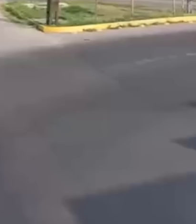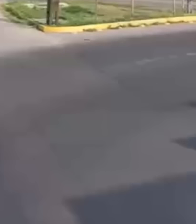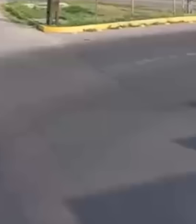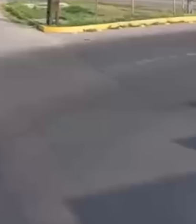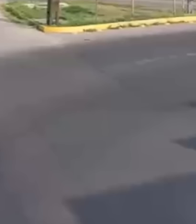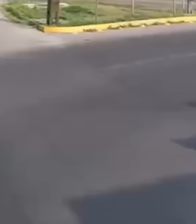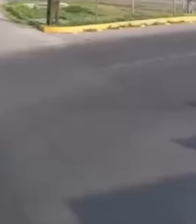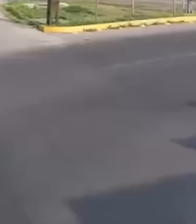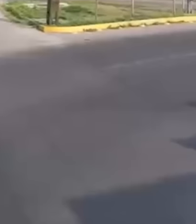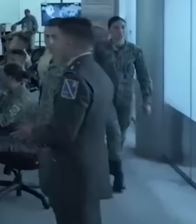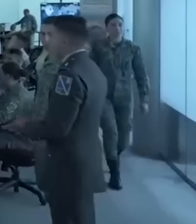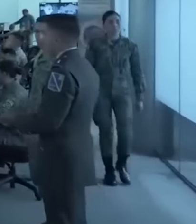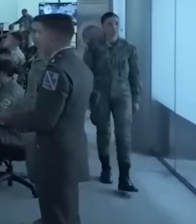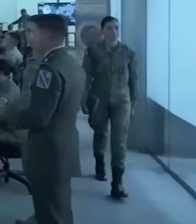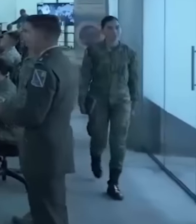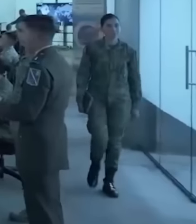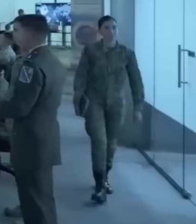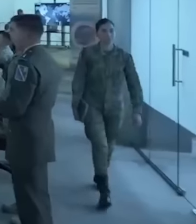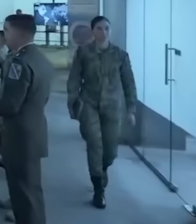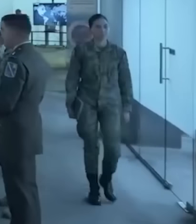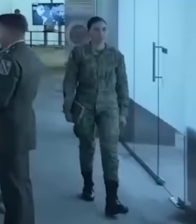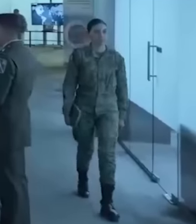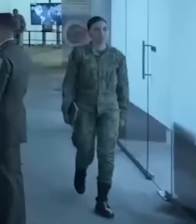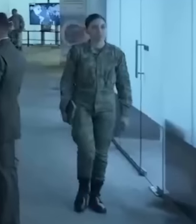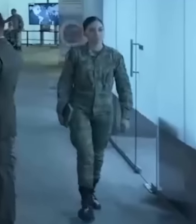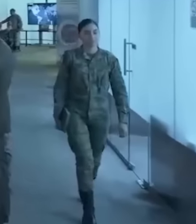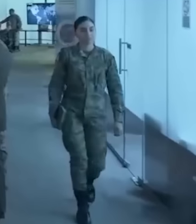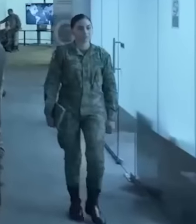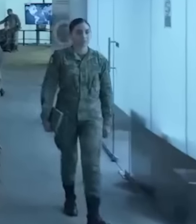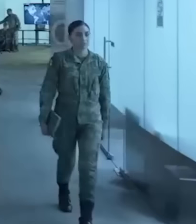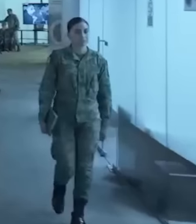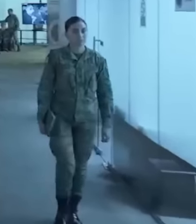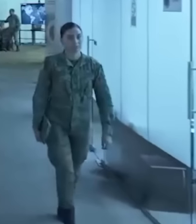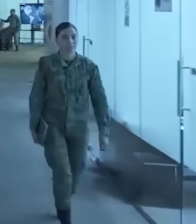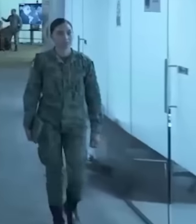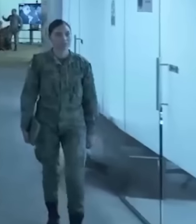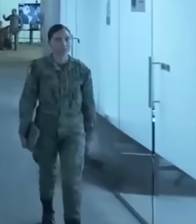hoy el Estado ha retomado el control. La estrategia avanza a [música] toda marcha